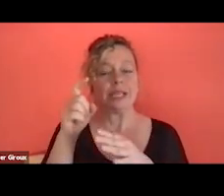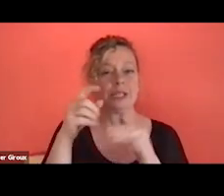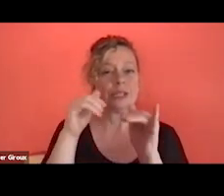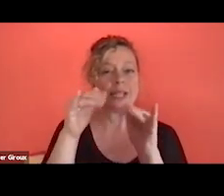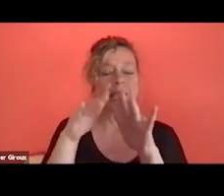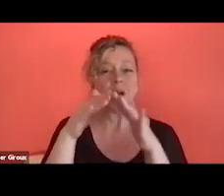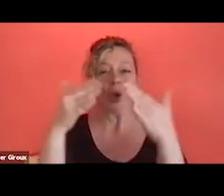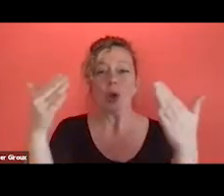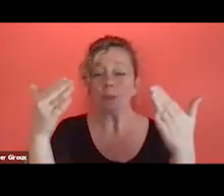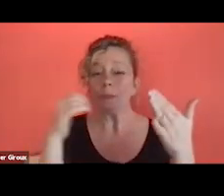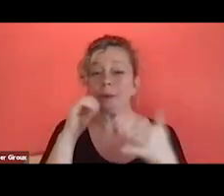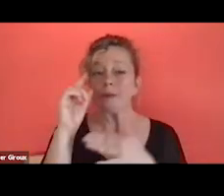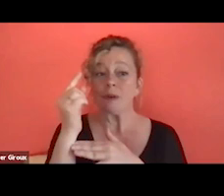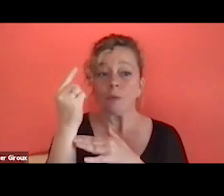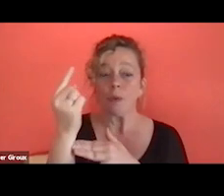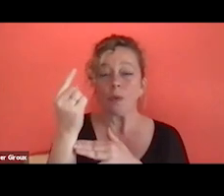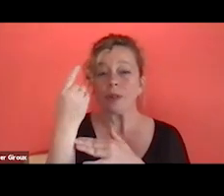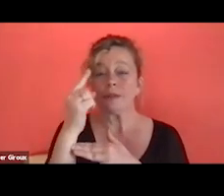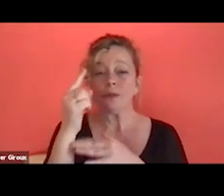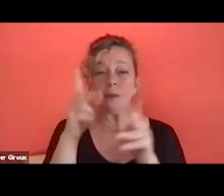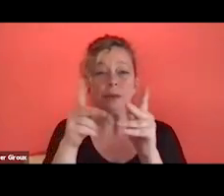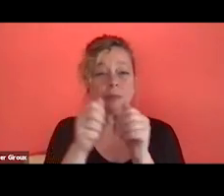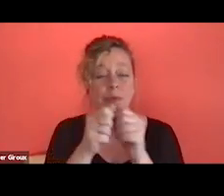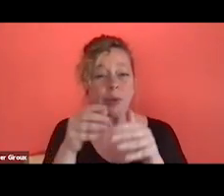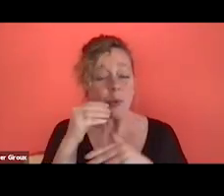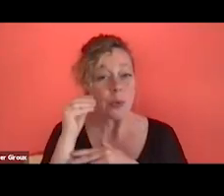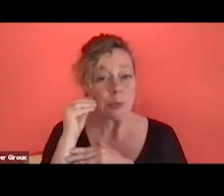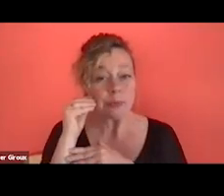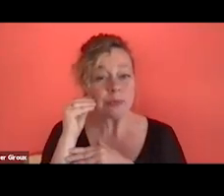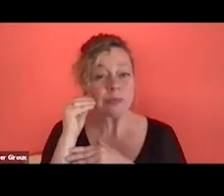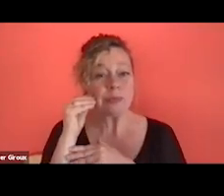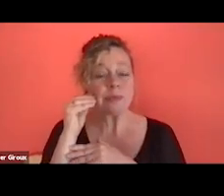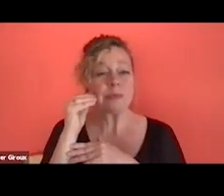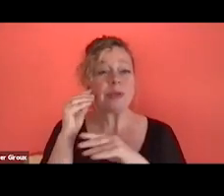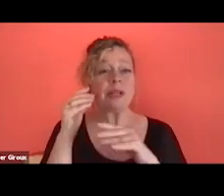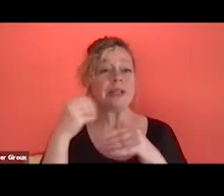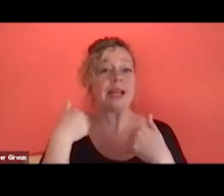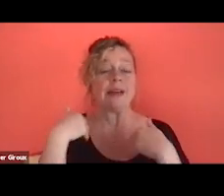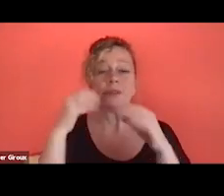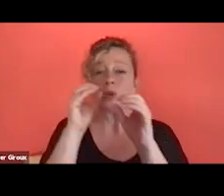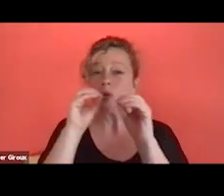no solo por el bien de nuestros clientes sin hogar que no tienen casa y no tienen teléfonos,